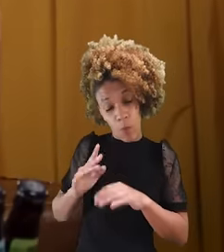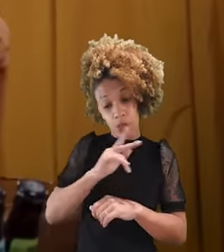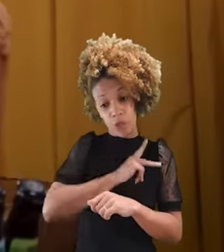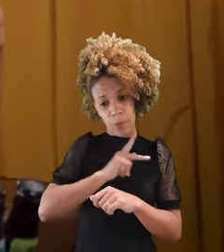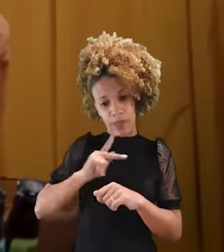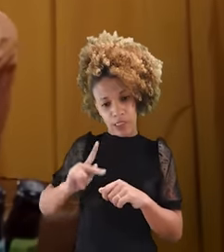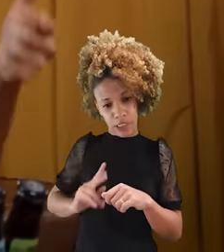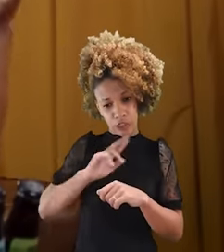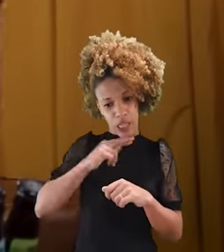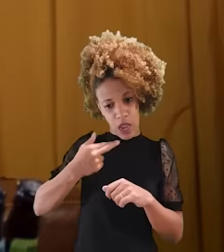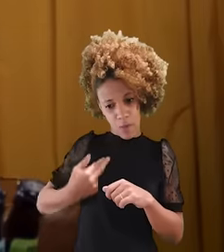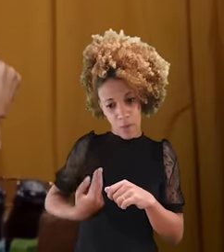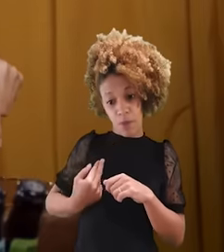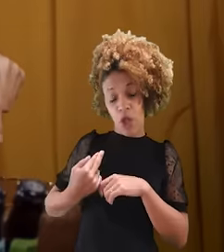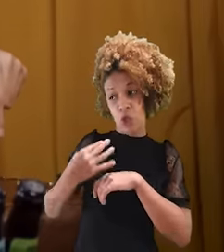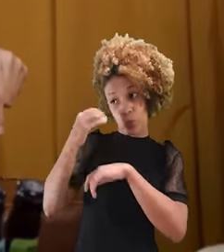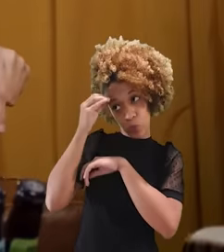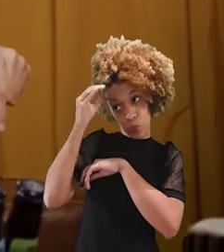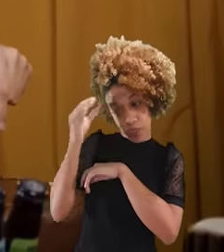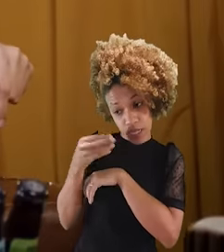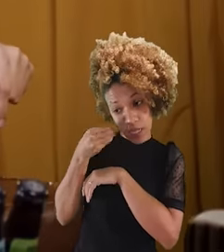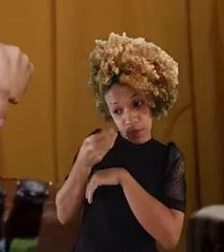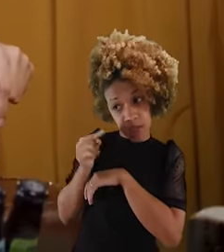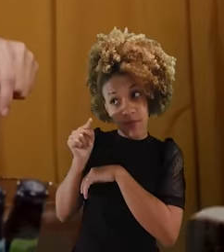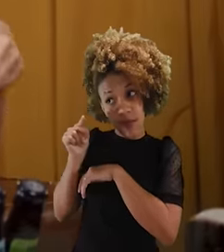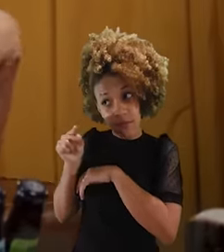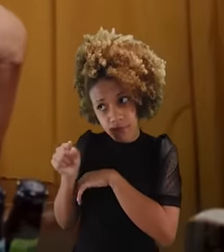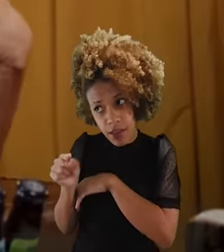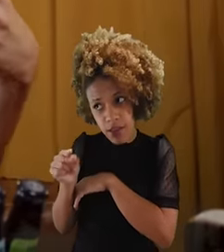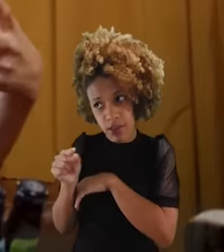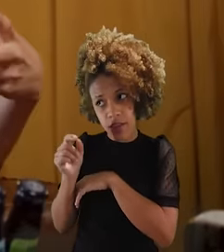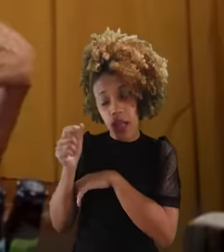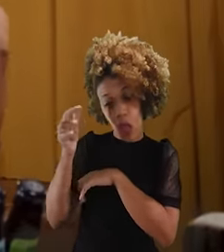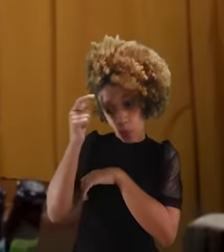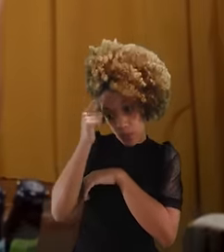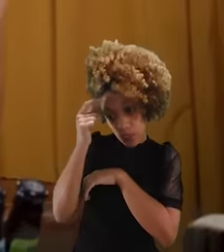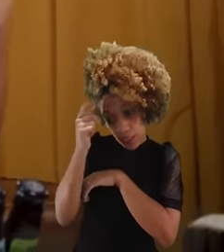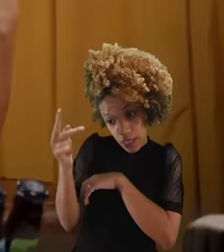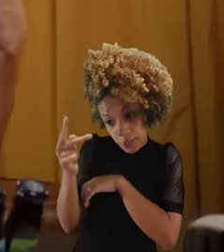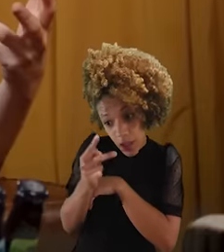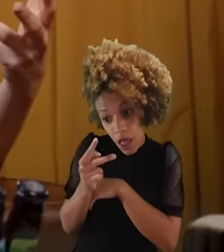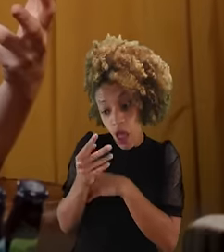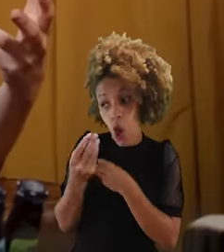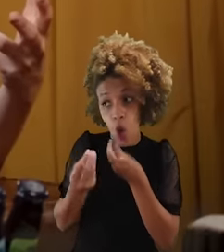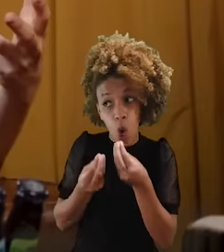porte dele do conhecimento dele da ciência que ele tem do que as palavras dele podem causar